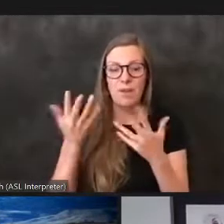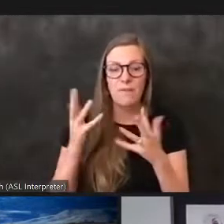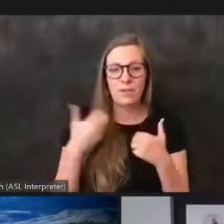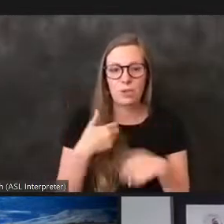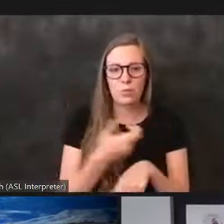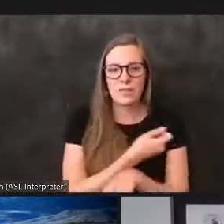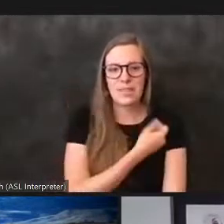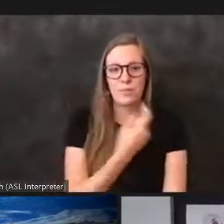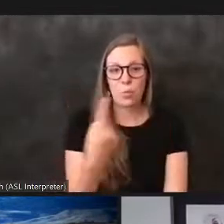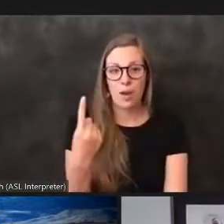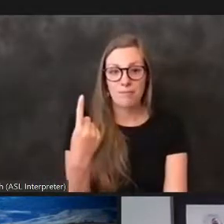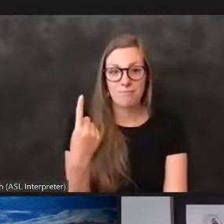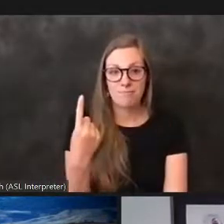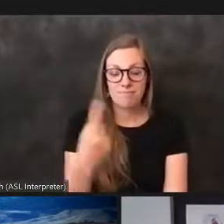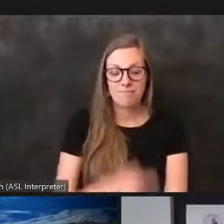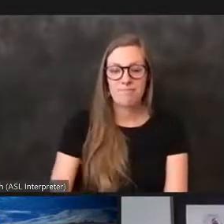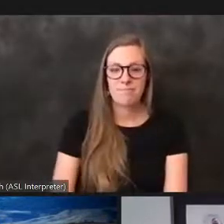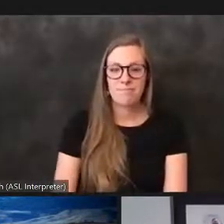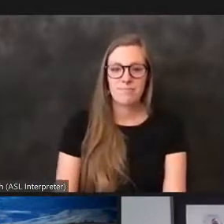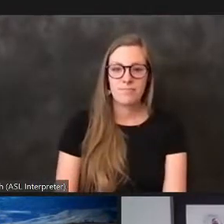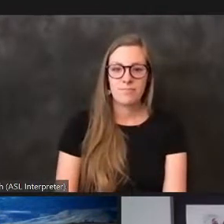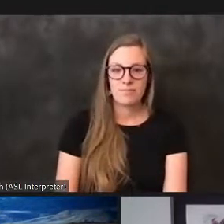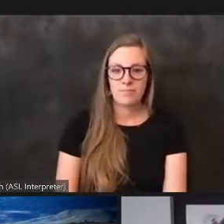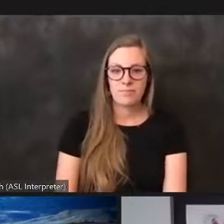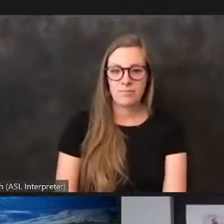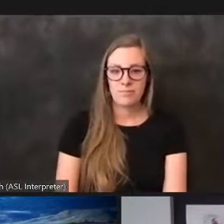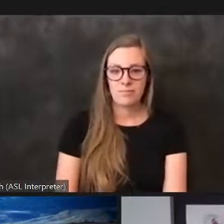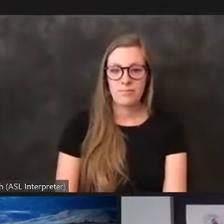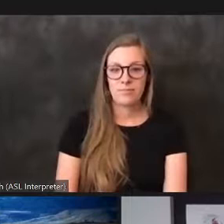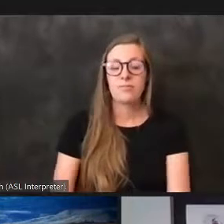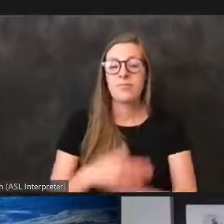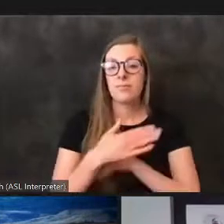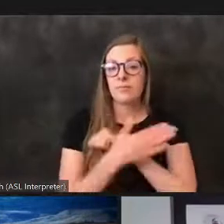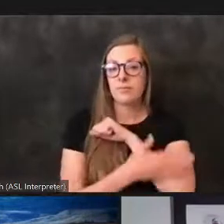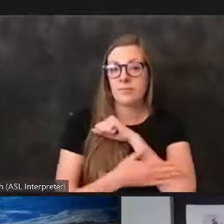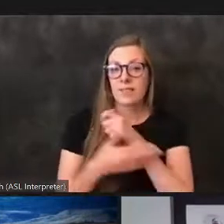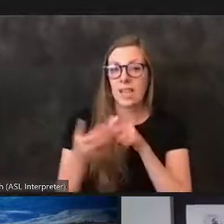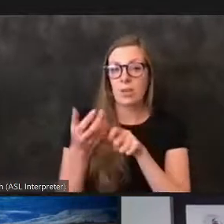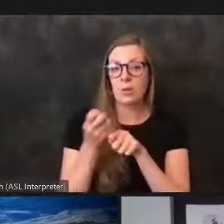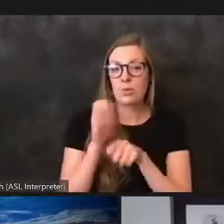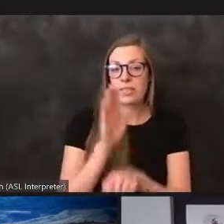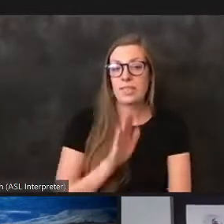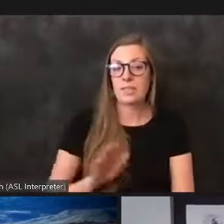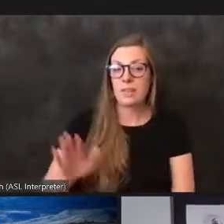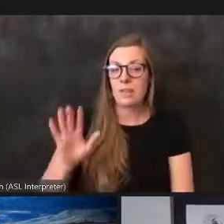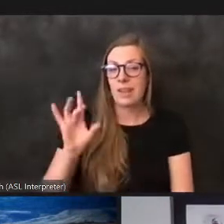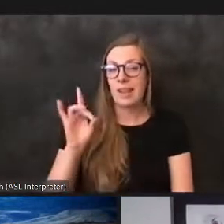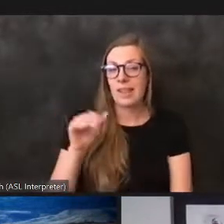residentes arriba de los 65 años han recibido por lo menos una dosis. El condado recibió alrededor de ocho mil